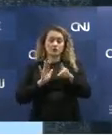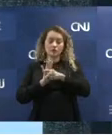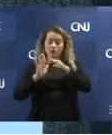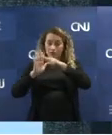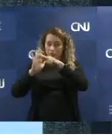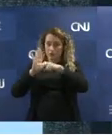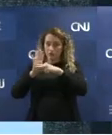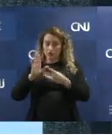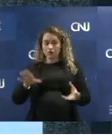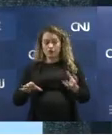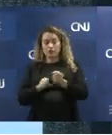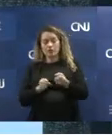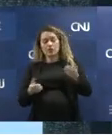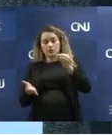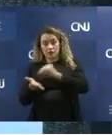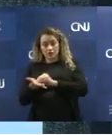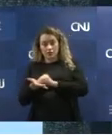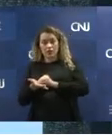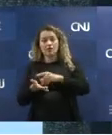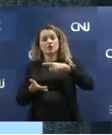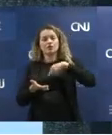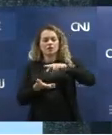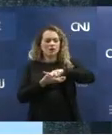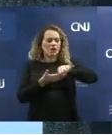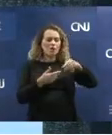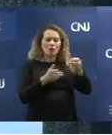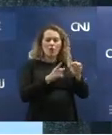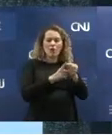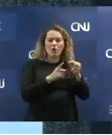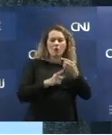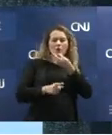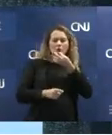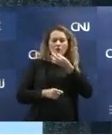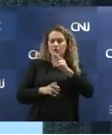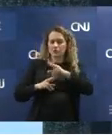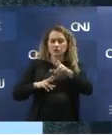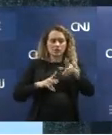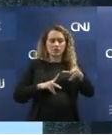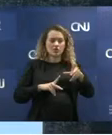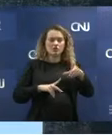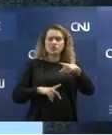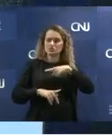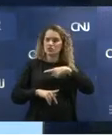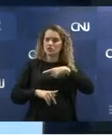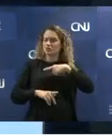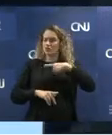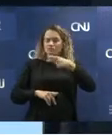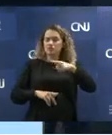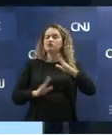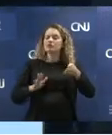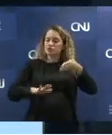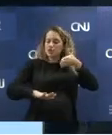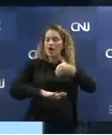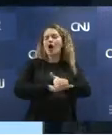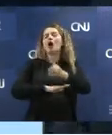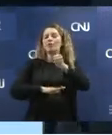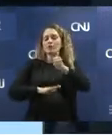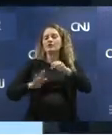Há alguma divergência não havendo divergência, eu considero aprovado. Atua no artigo 33, me minha.